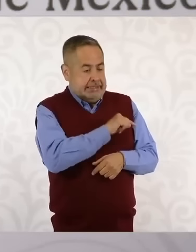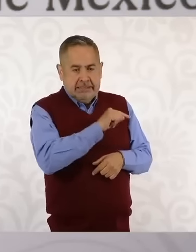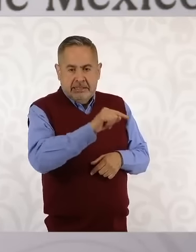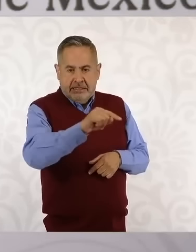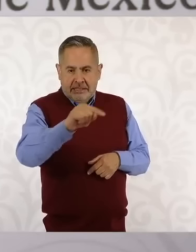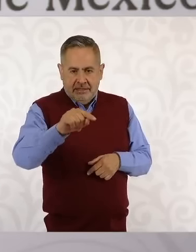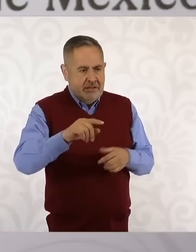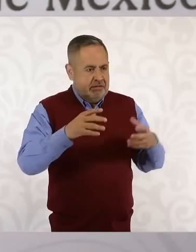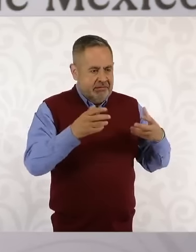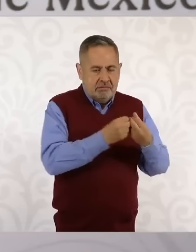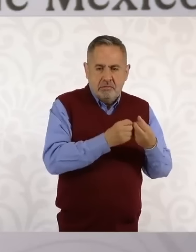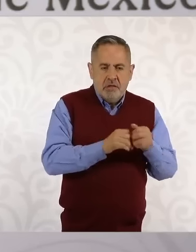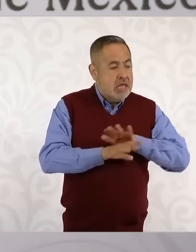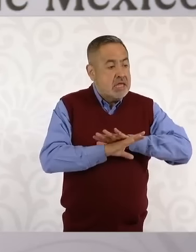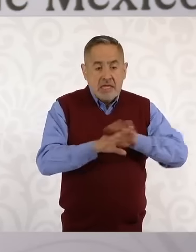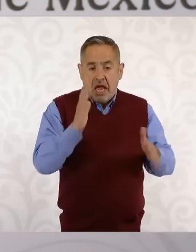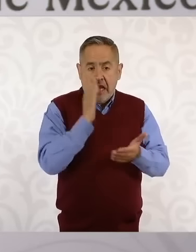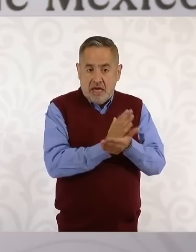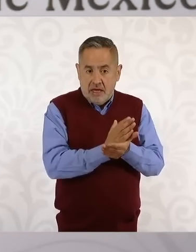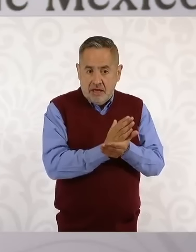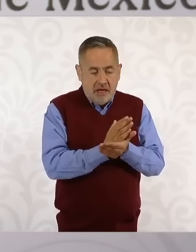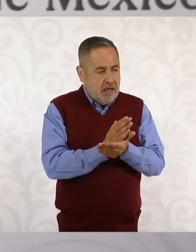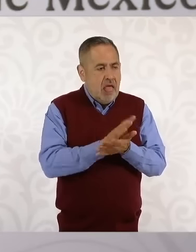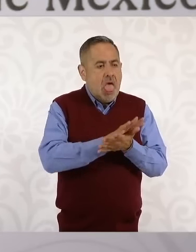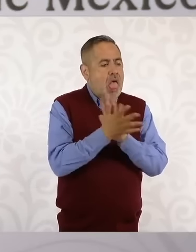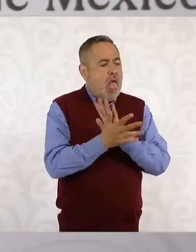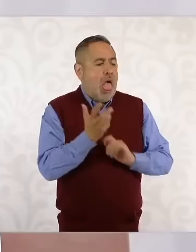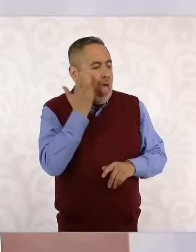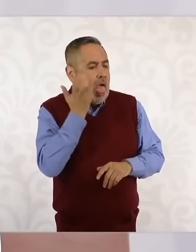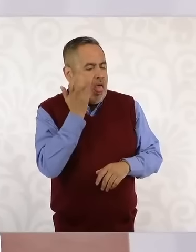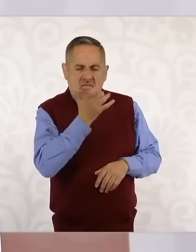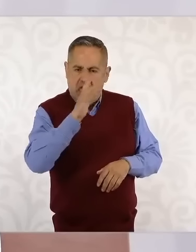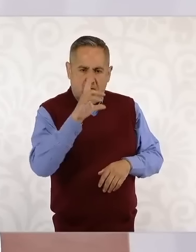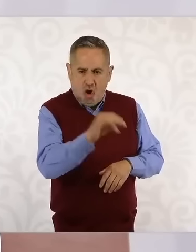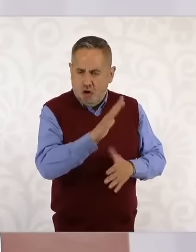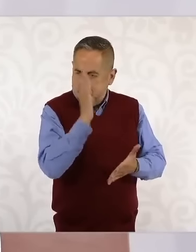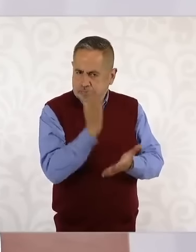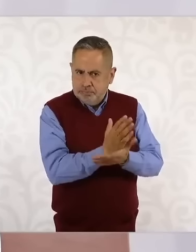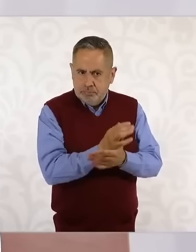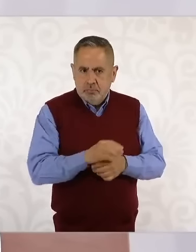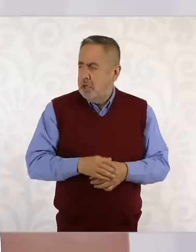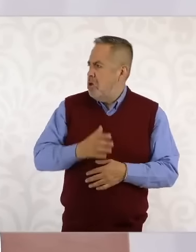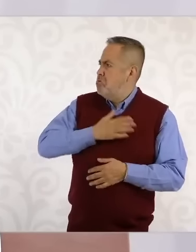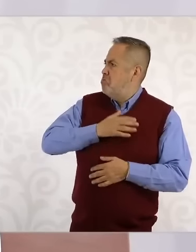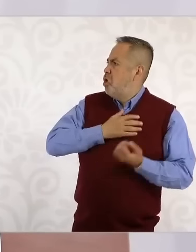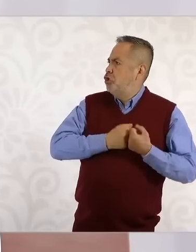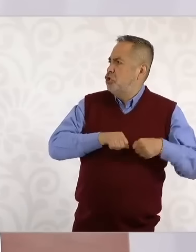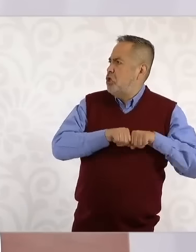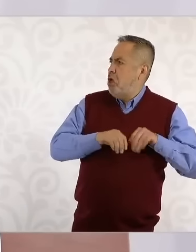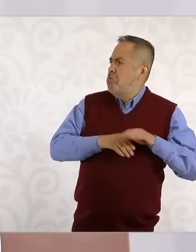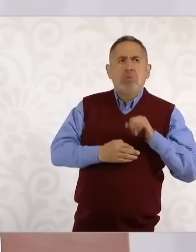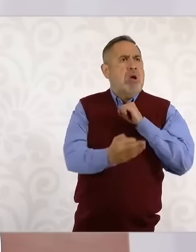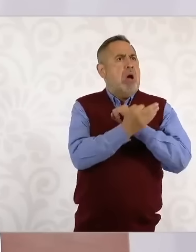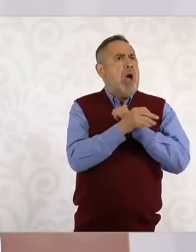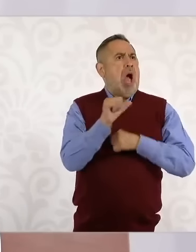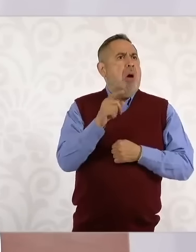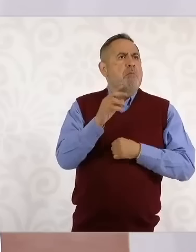las sociedades de autoabasto, tienen que ponerse en orden. Las sociedades de autobasto se amparan.